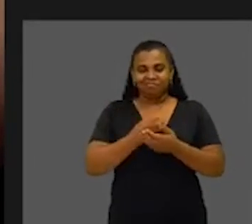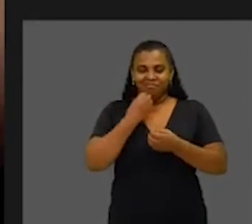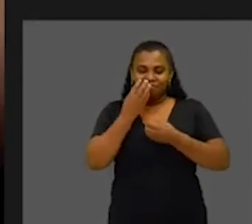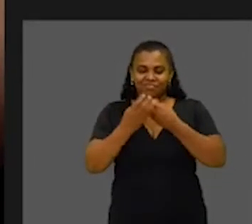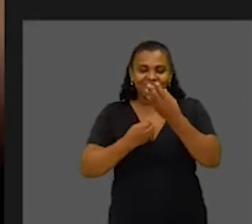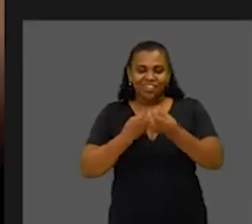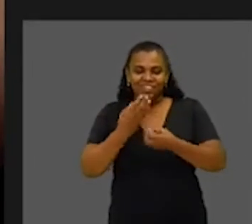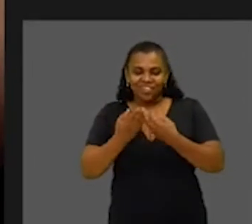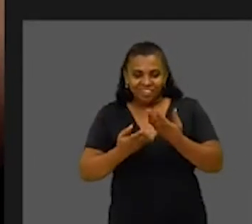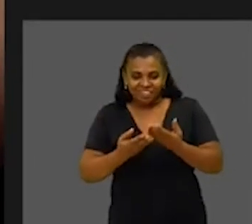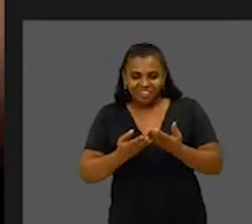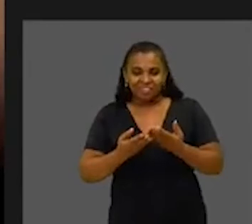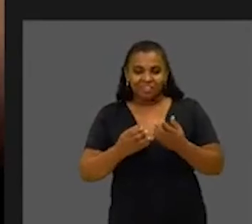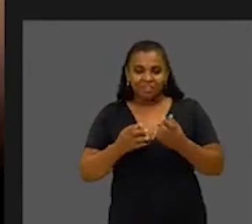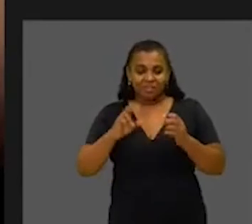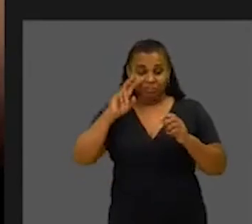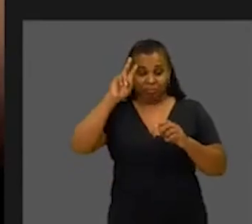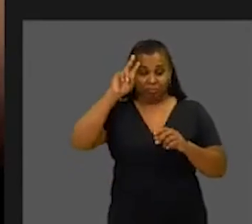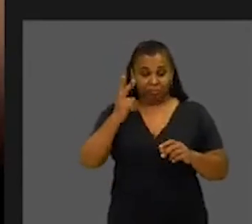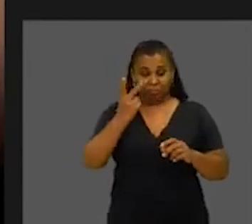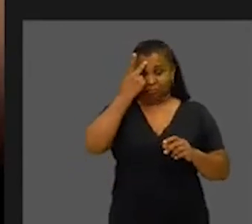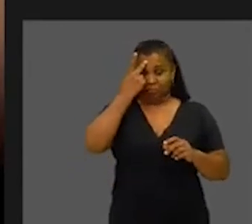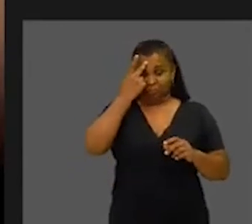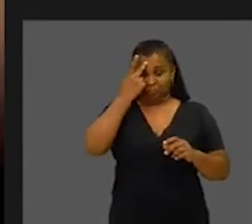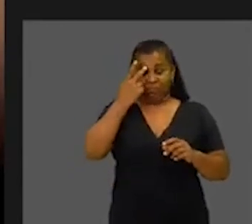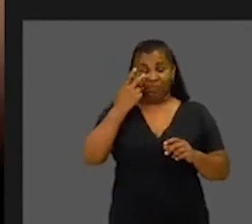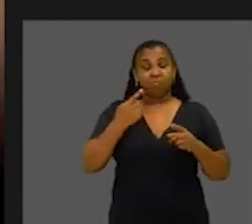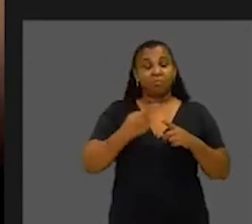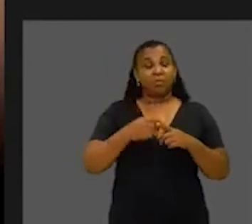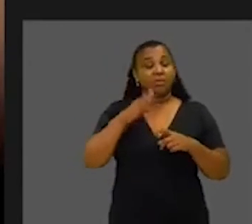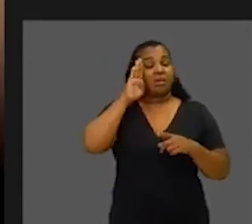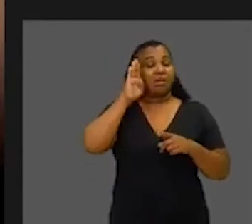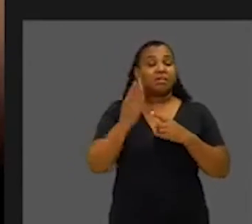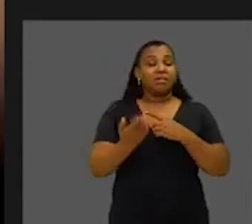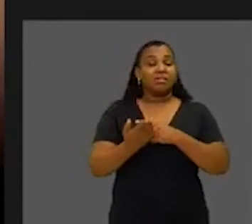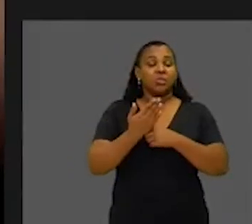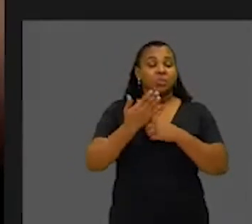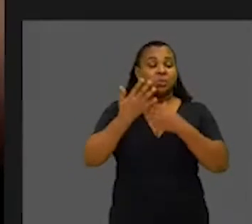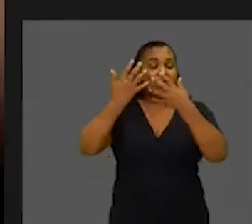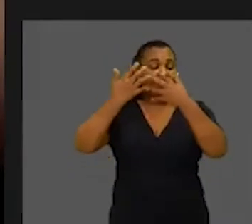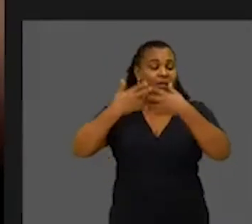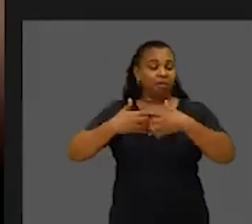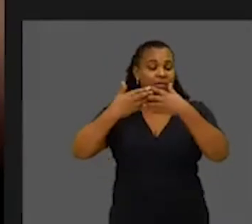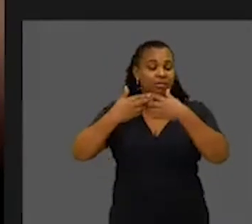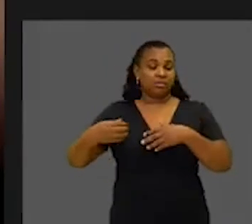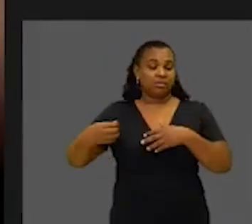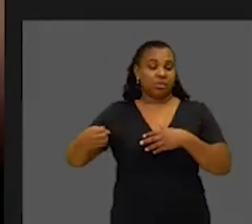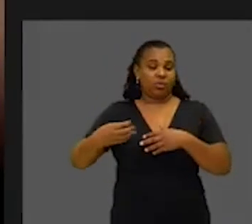academia também serve para fazer novas reflexões diante da nova realidade pois bem como acadêmica